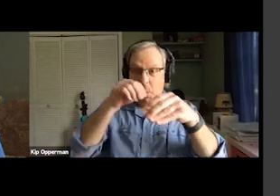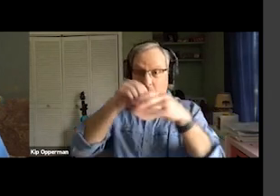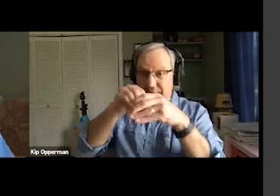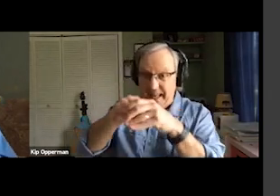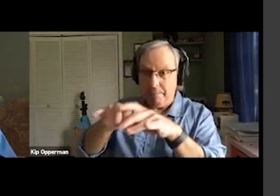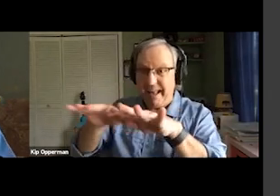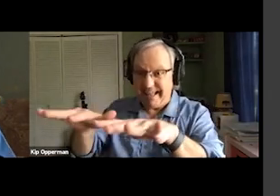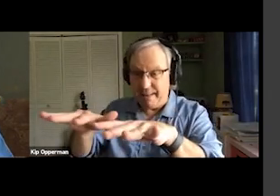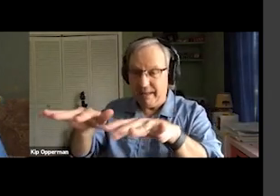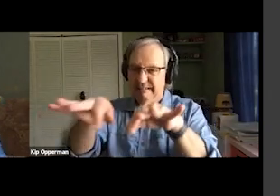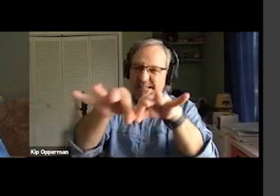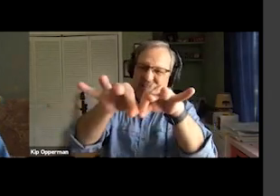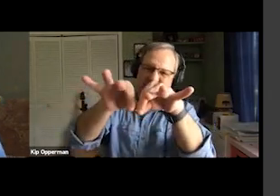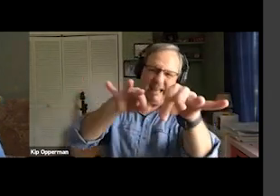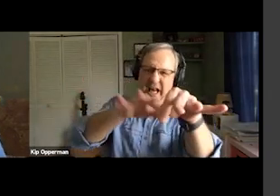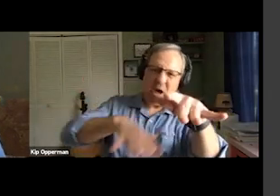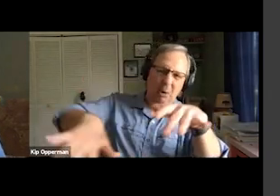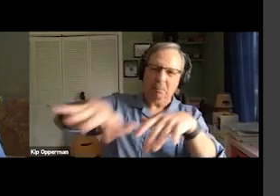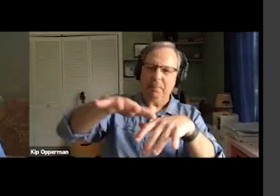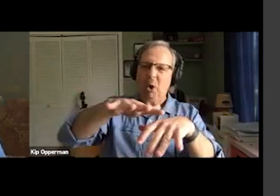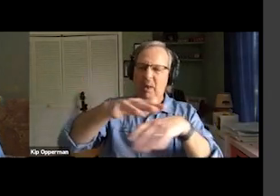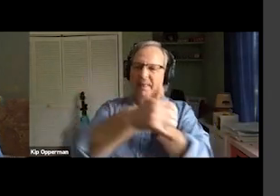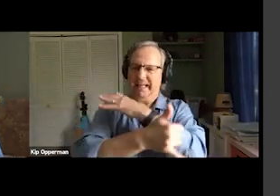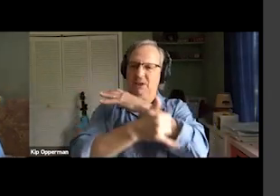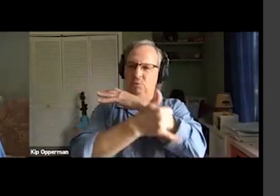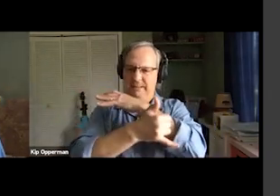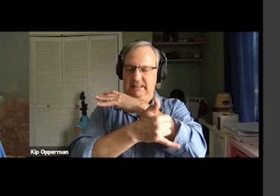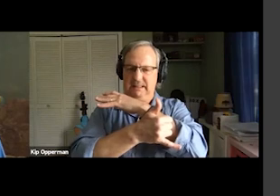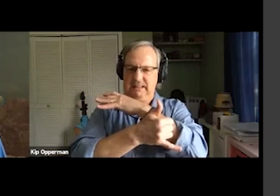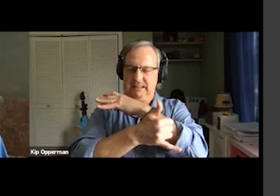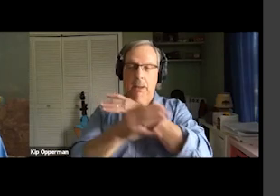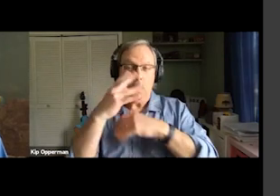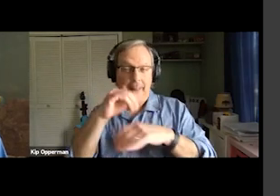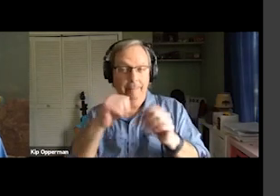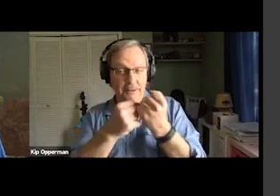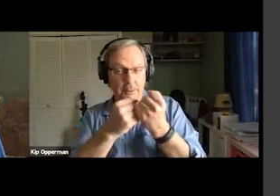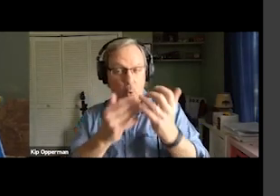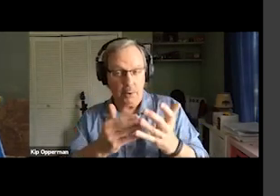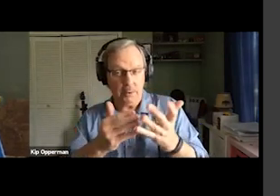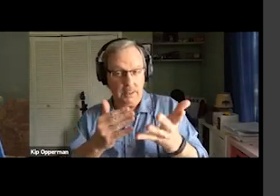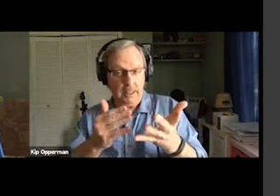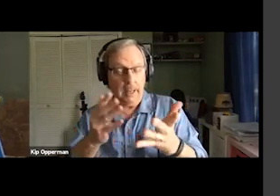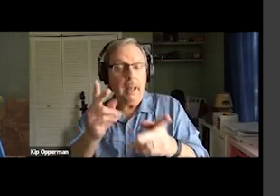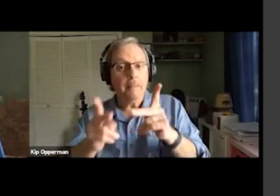Lo hemos conocido como partidarios y ayudantes de las personas que se encontraban sin hogar.